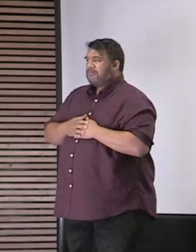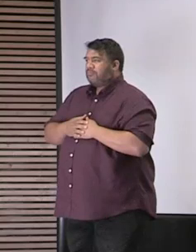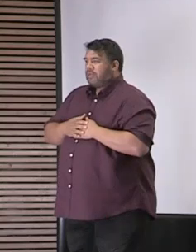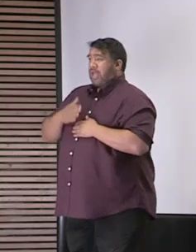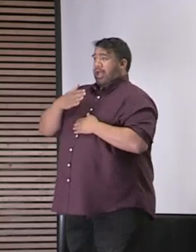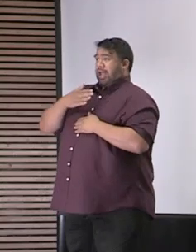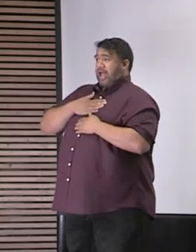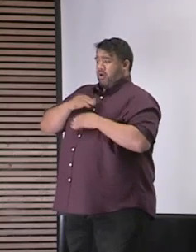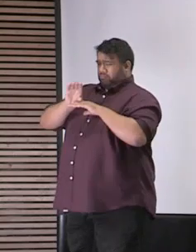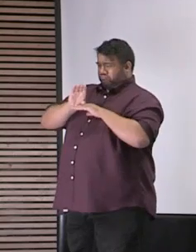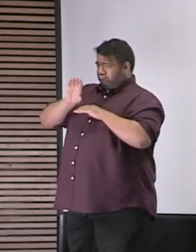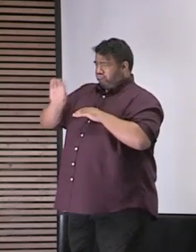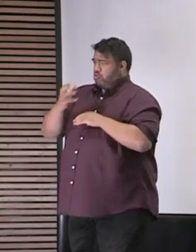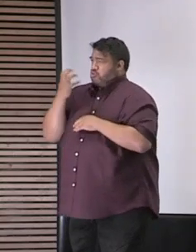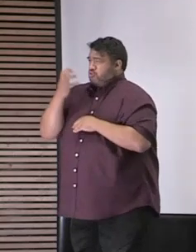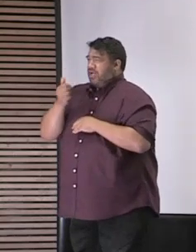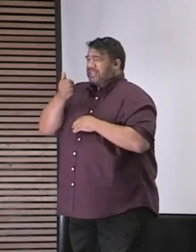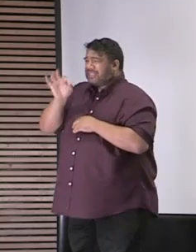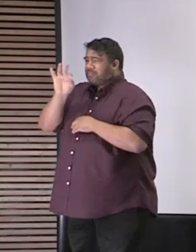Nuestro primer paquete económico estuvo vigente 18